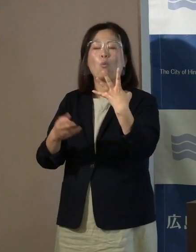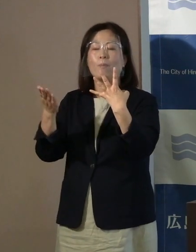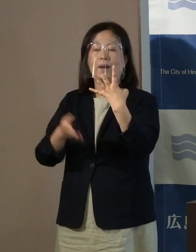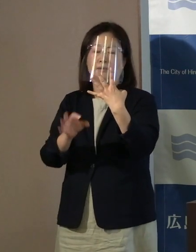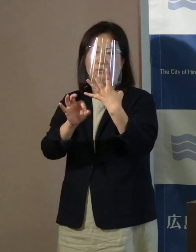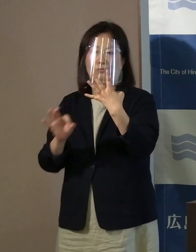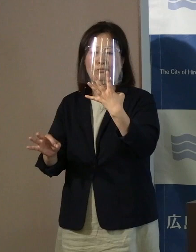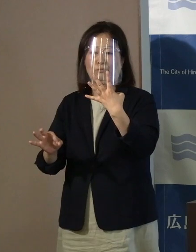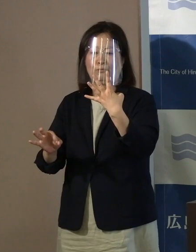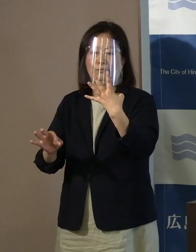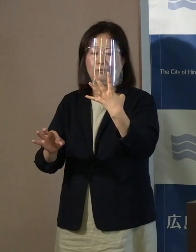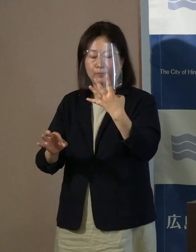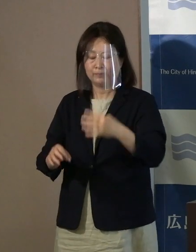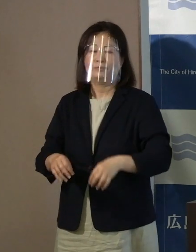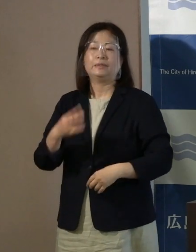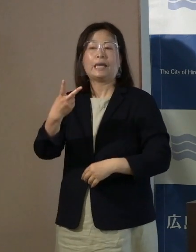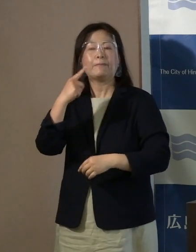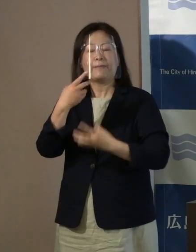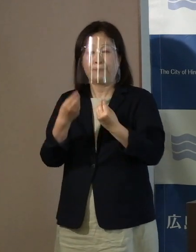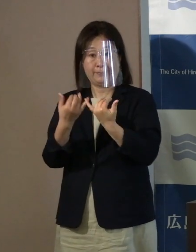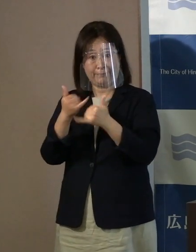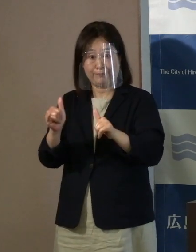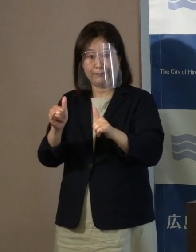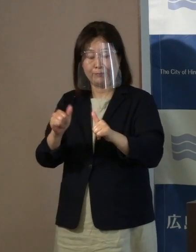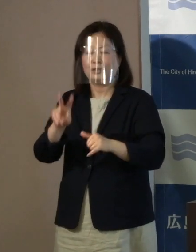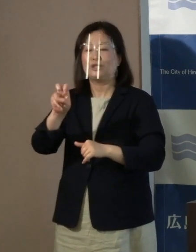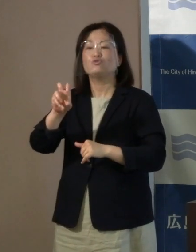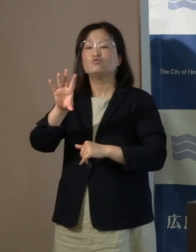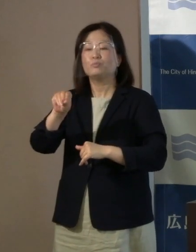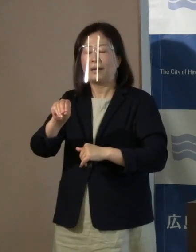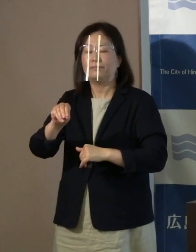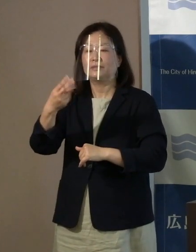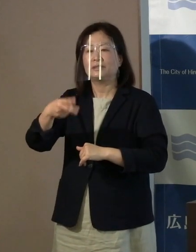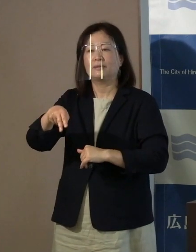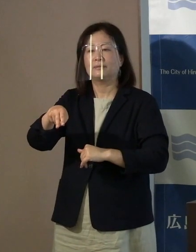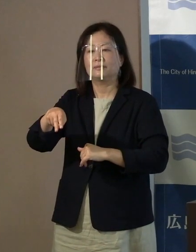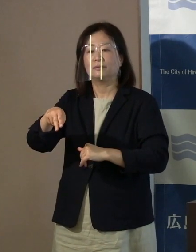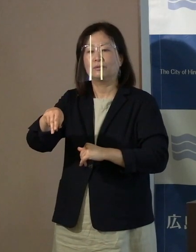2回目の接種が20万2661回で､